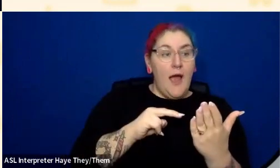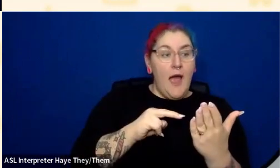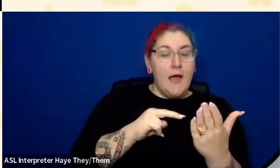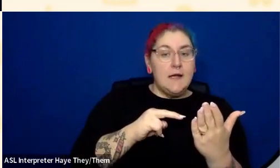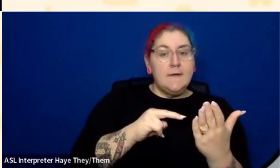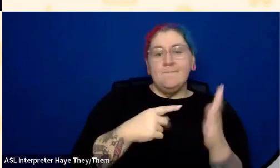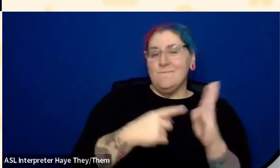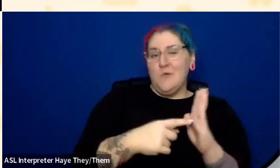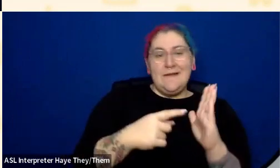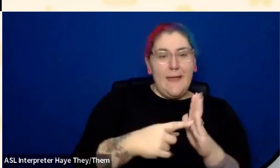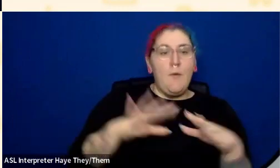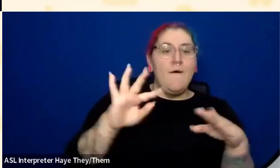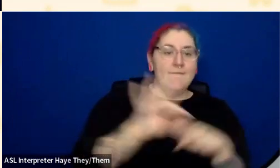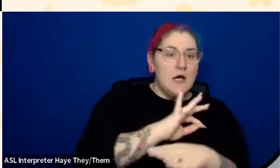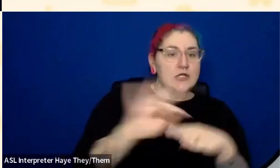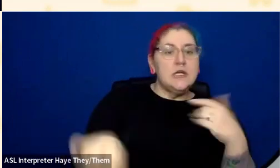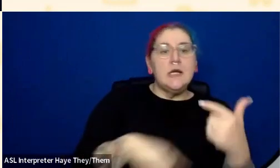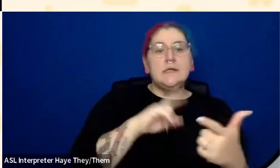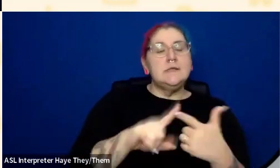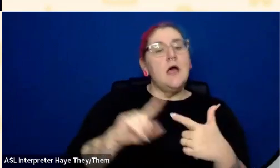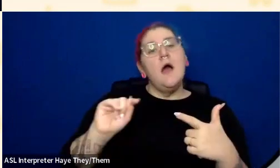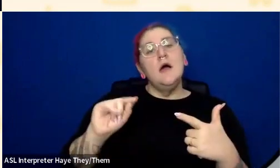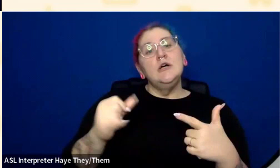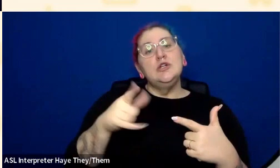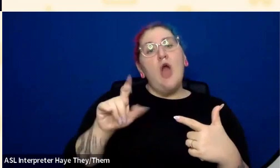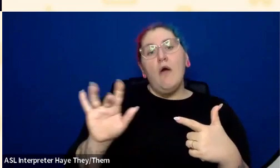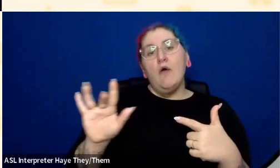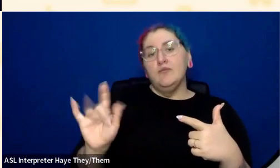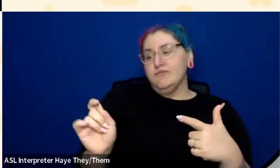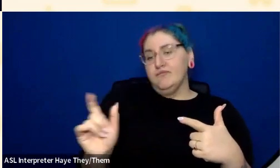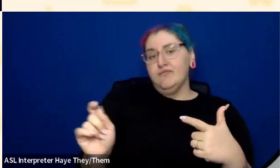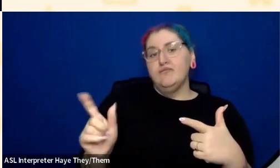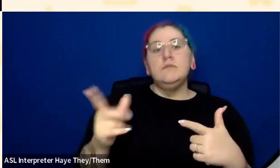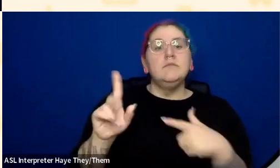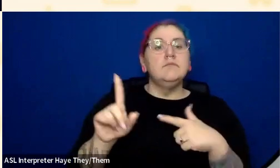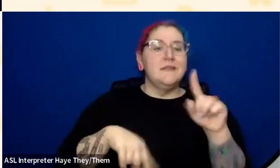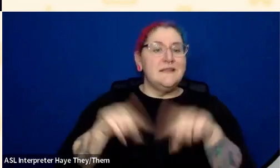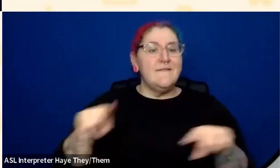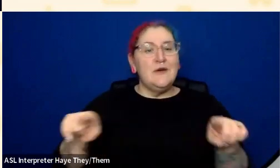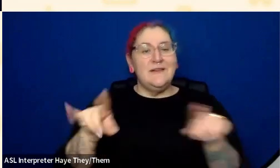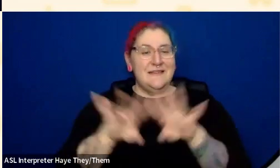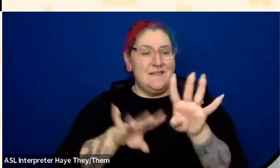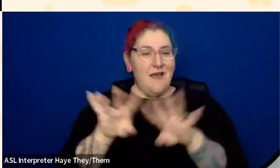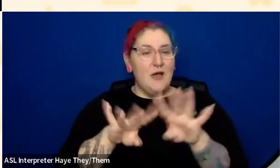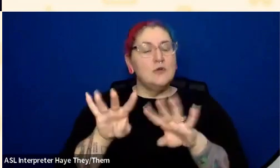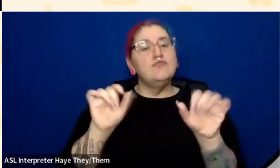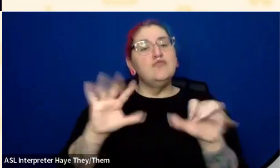alternar, estilo, hay diferentes archivos aquí con la idea que agregarías esto a un tema.